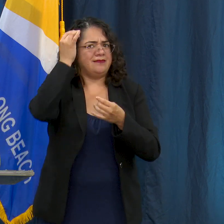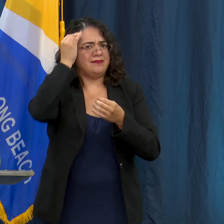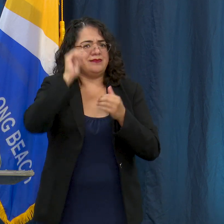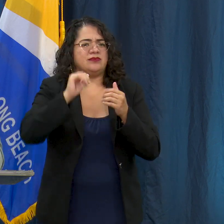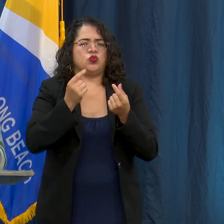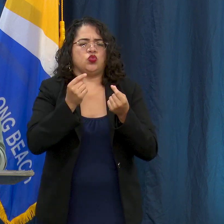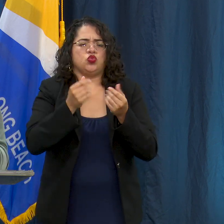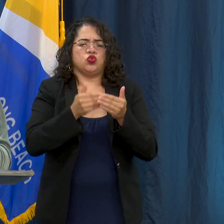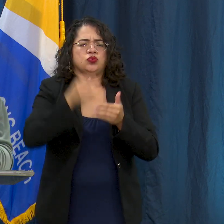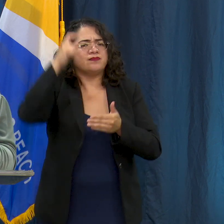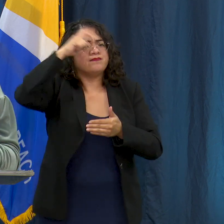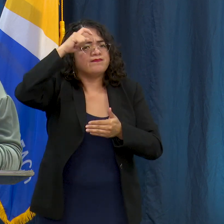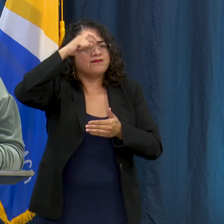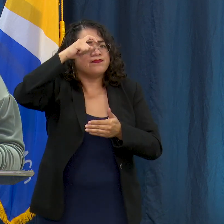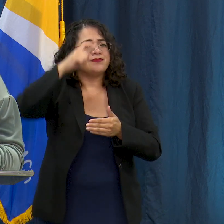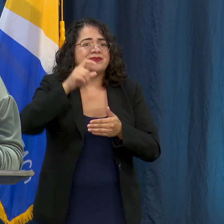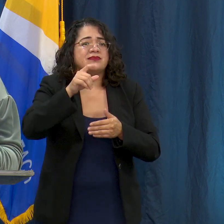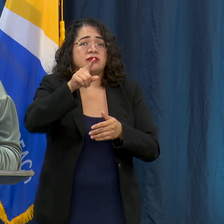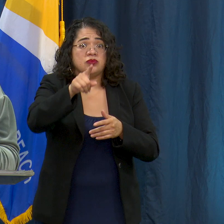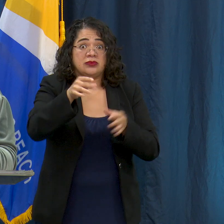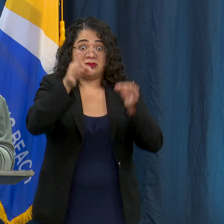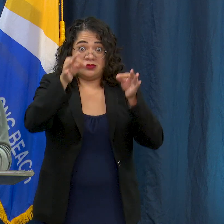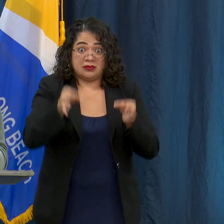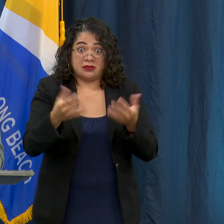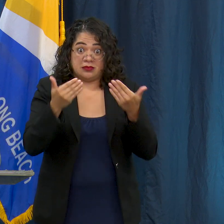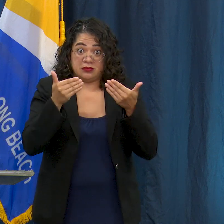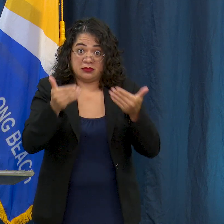cuando dissidence ally de sus Casas zodavia recommend ahmo's que las